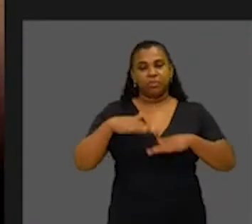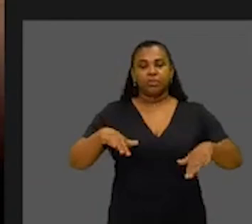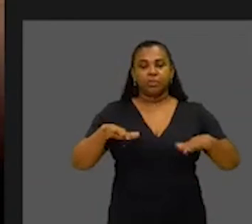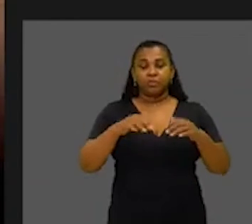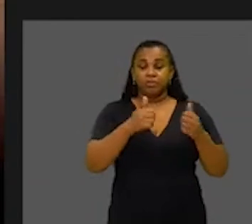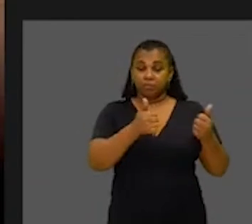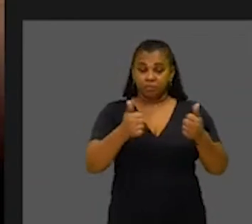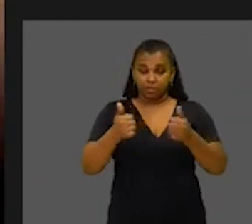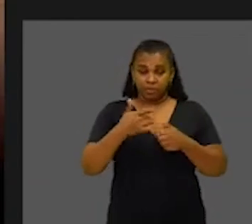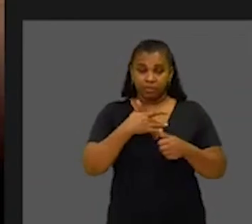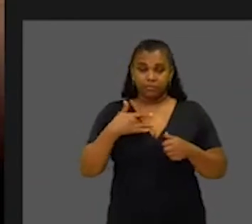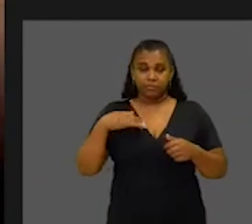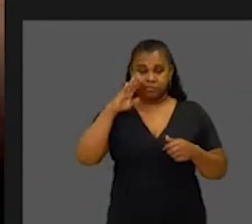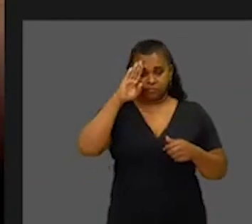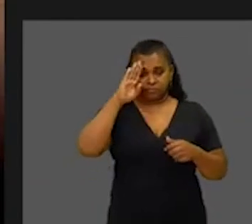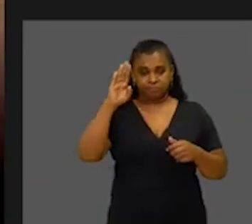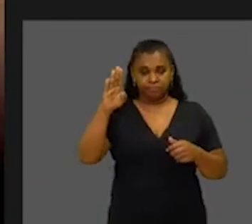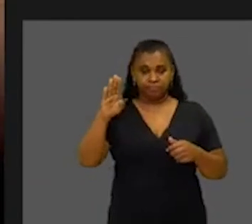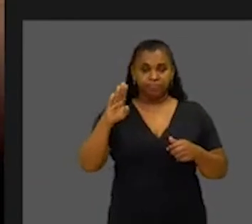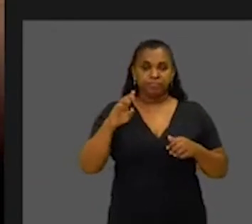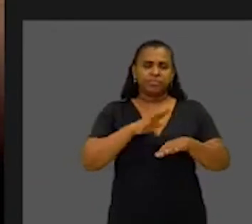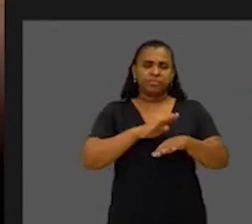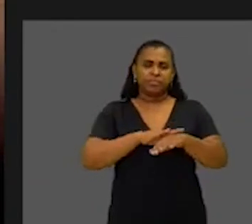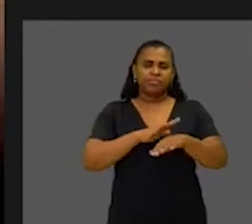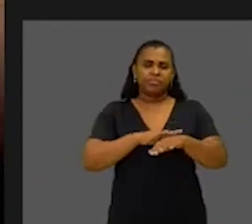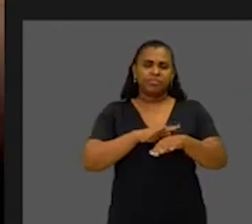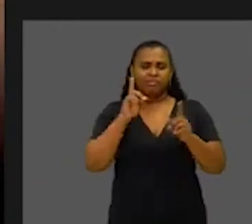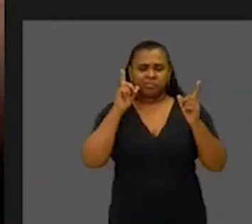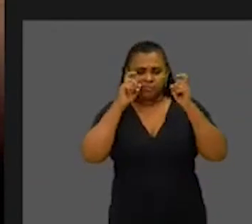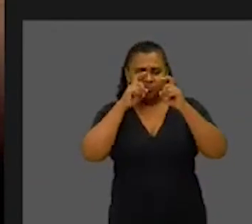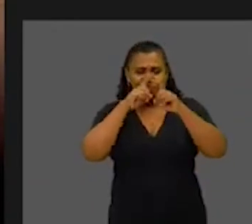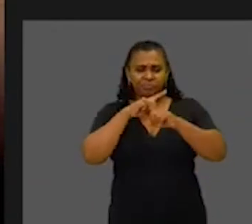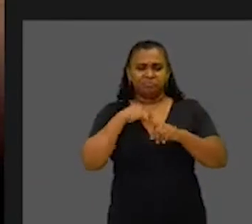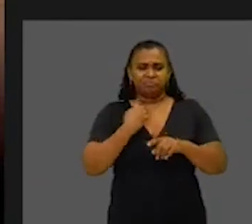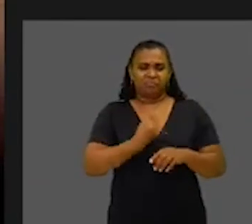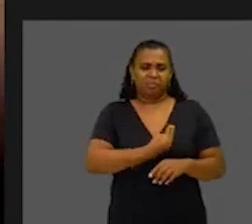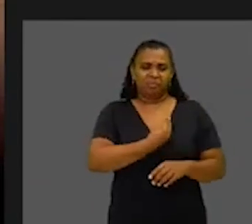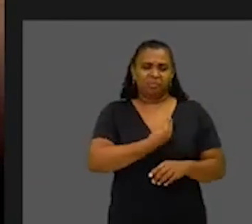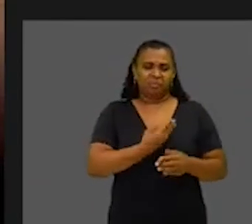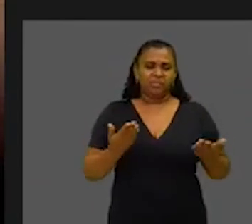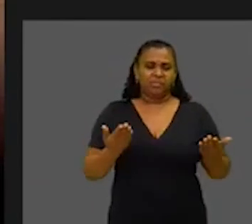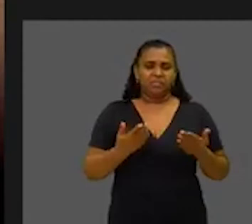Principalmente nesse tempo tão convulsionadas que nós estamos vivendo meu nome é Ana Cláudia